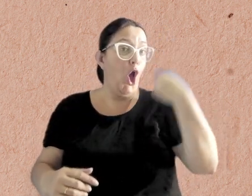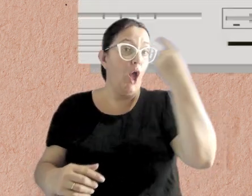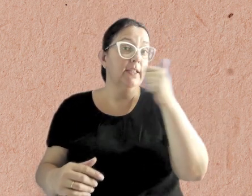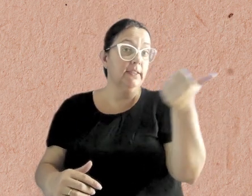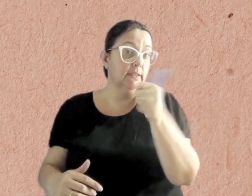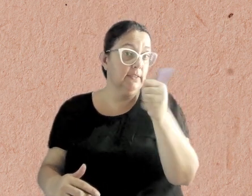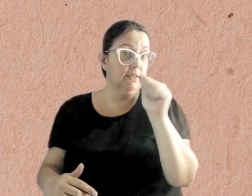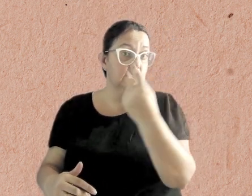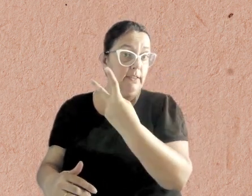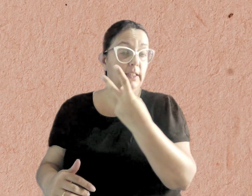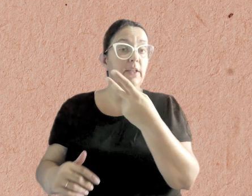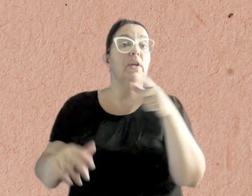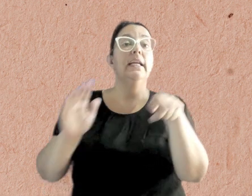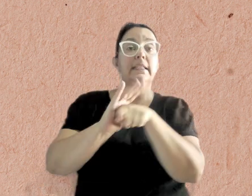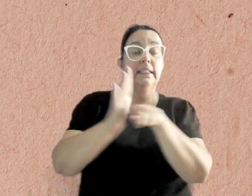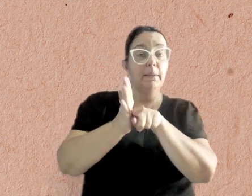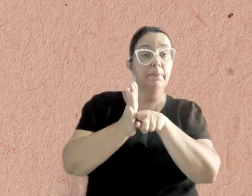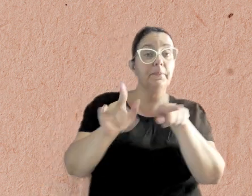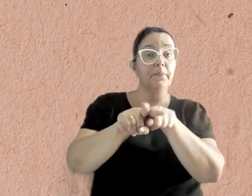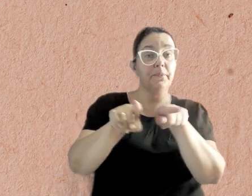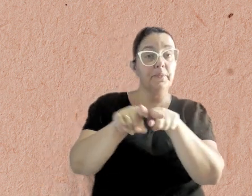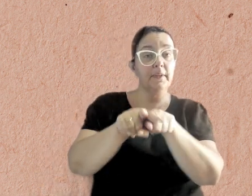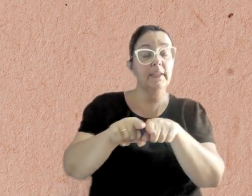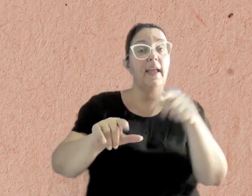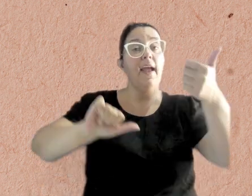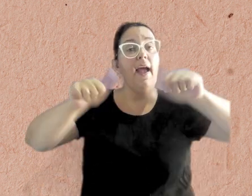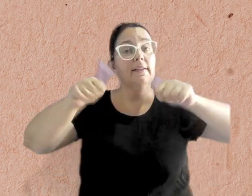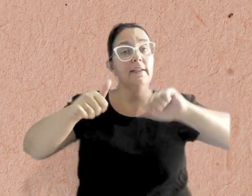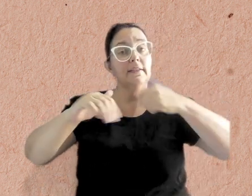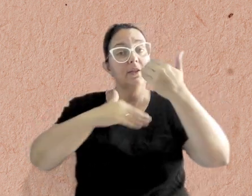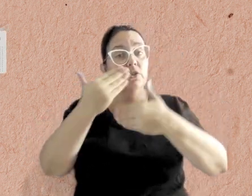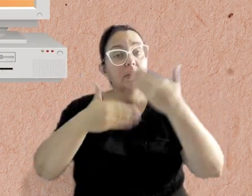e organização dos documentos em acervo e construção de banco de dados.